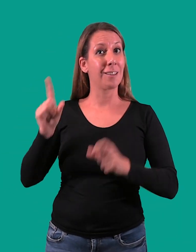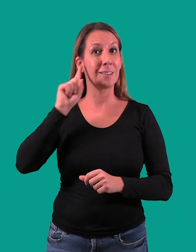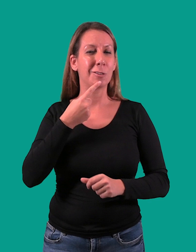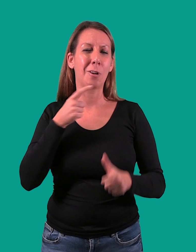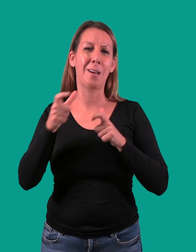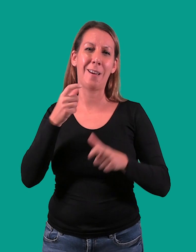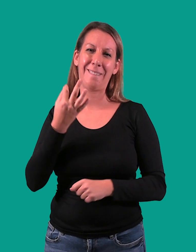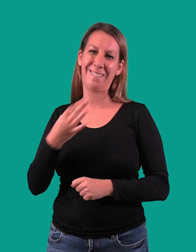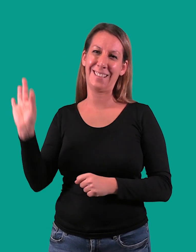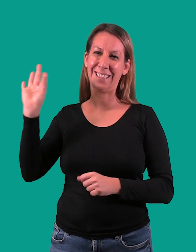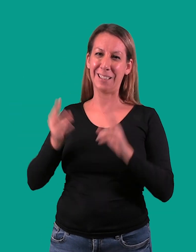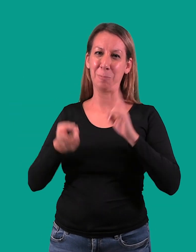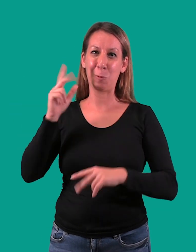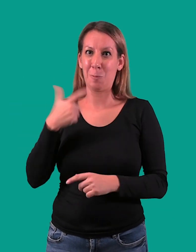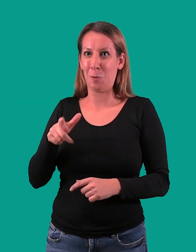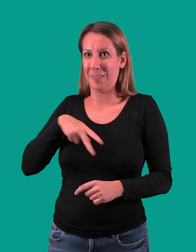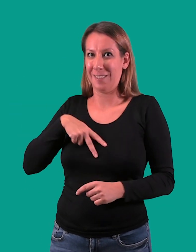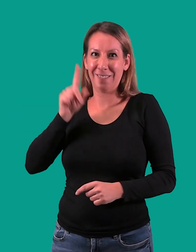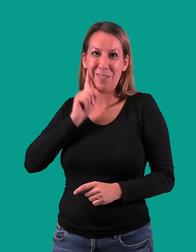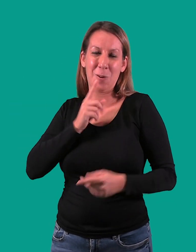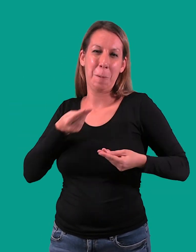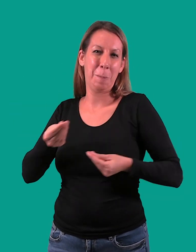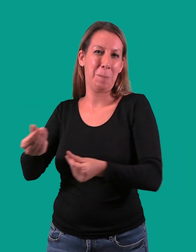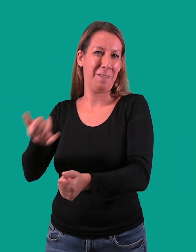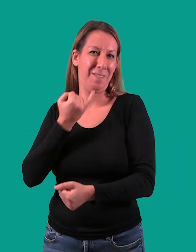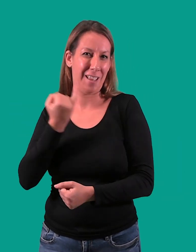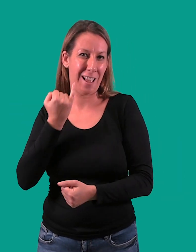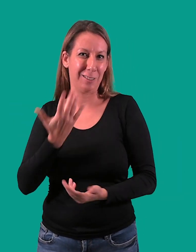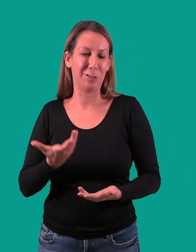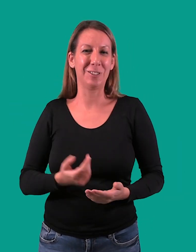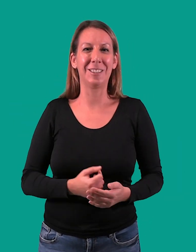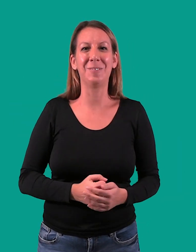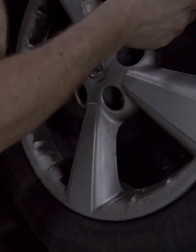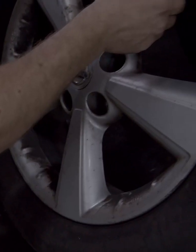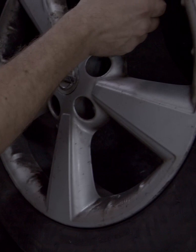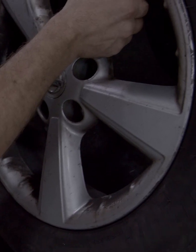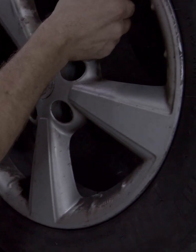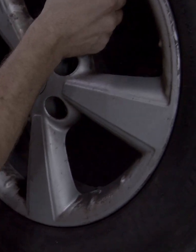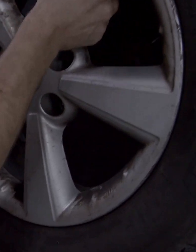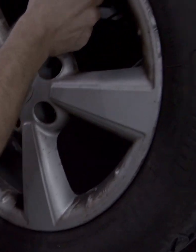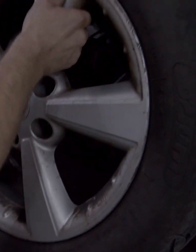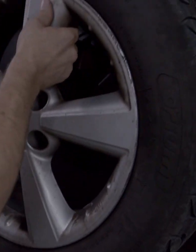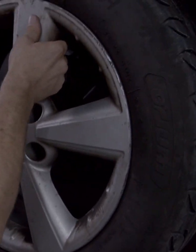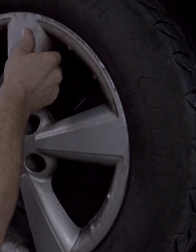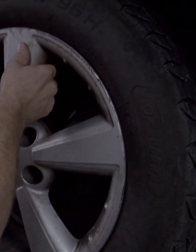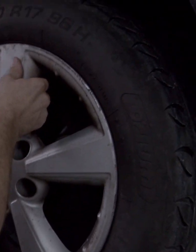L'orario di lavoro di Patrik va dalle tre alle sette, o dalle quattro alle sei. Lavora qui per quattro o cinque ore al giorno.